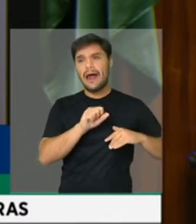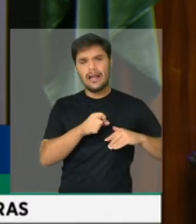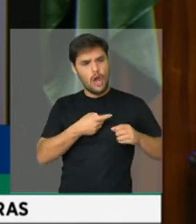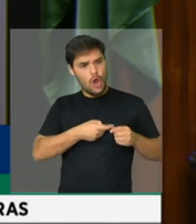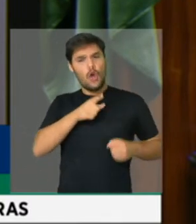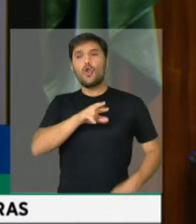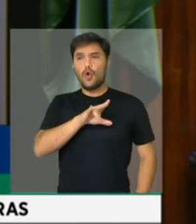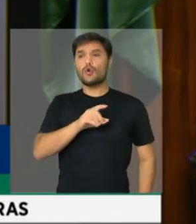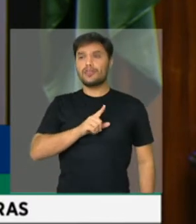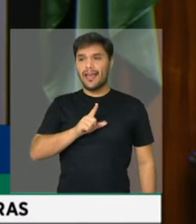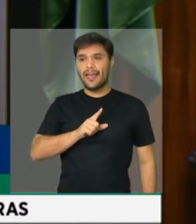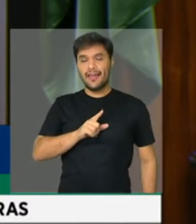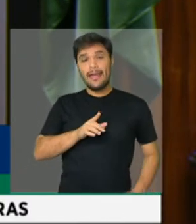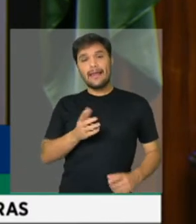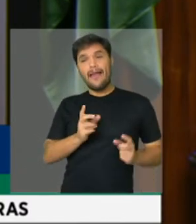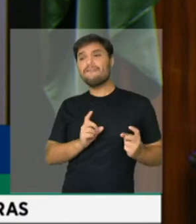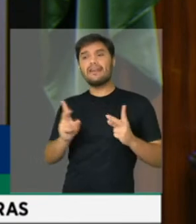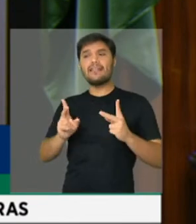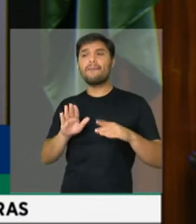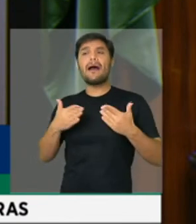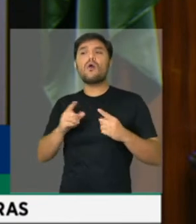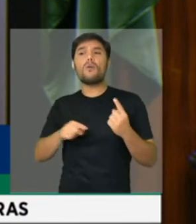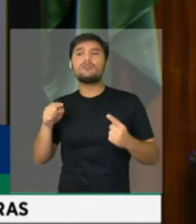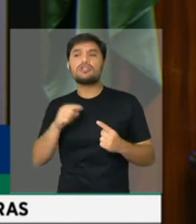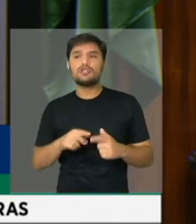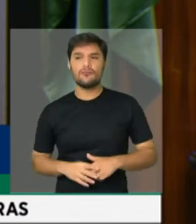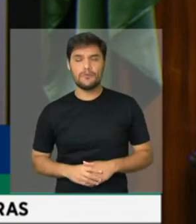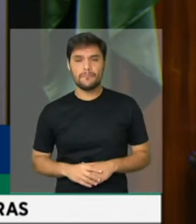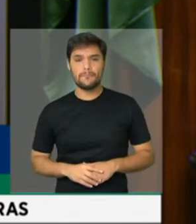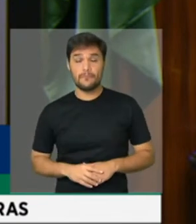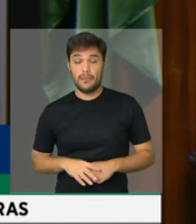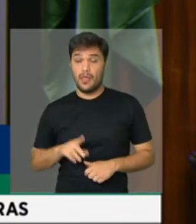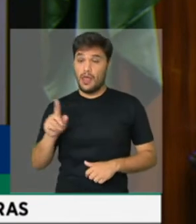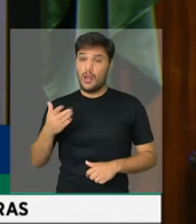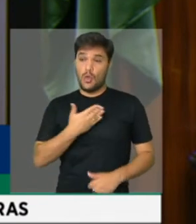LUCRO. . É ÓBVIO QUE NÃO. AGORA A PERGUNTA AO CONTRÁ RIO. POR QUE É QUE O GOVERNO PROPÕE PRIVATIZAR UMA